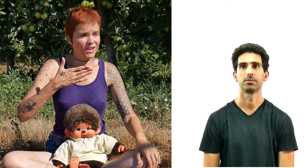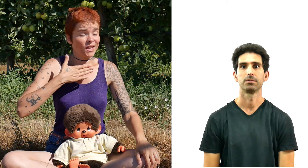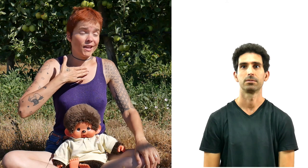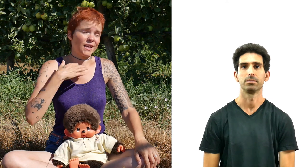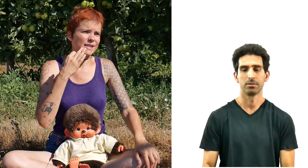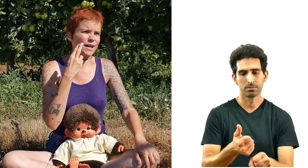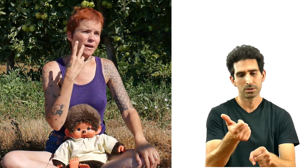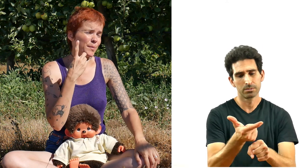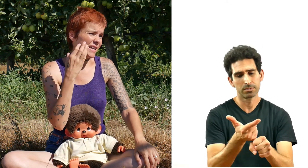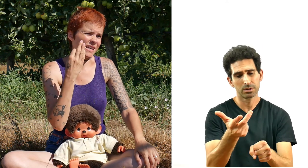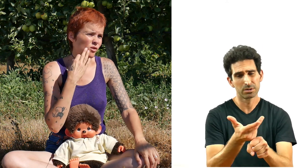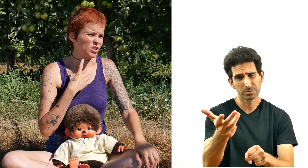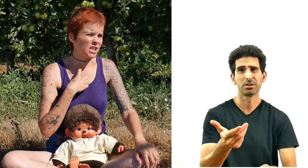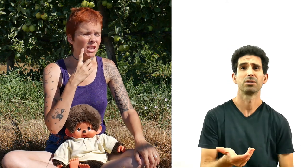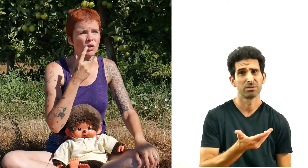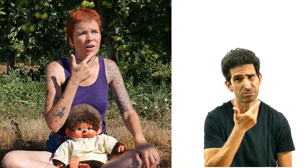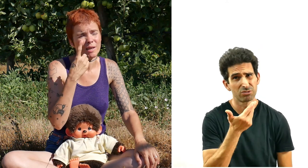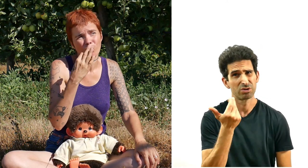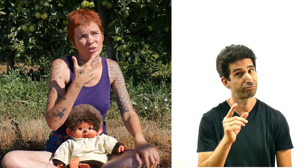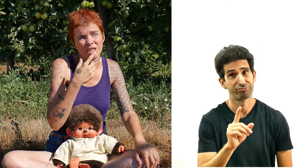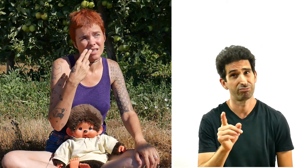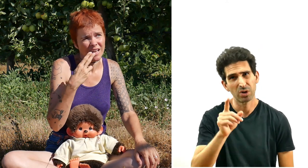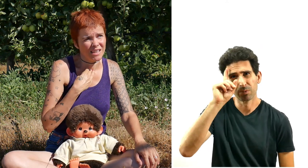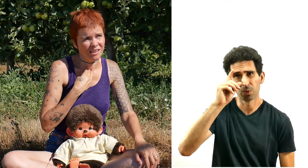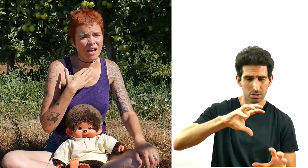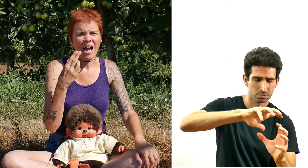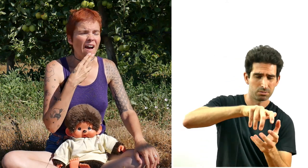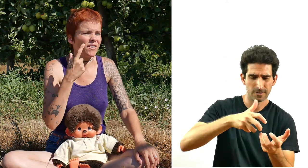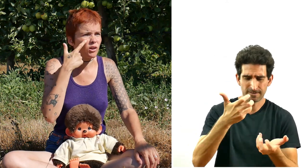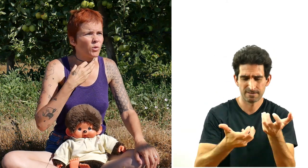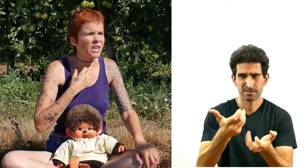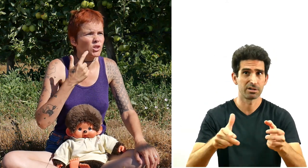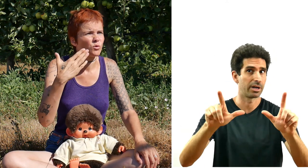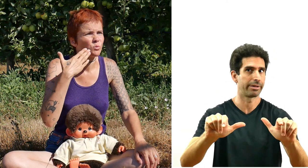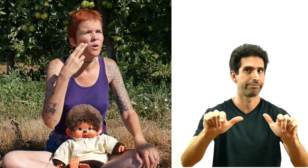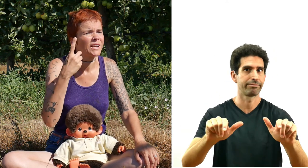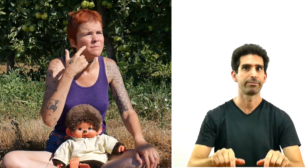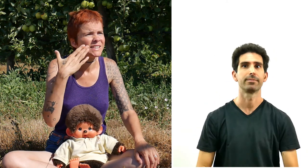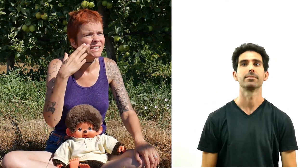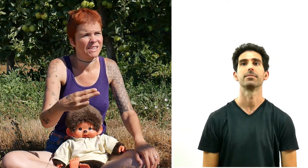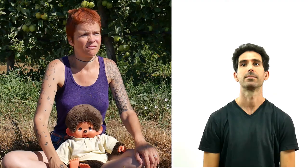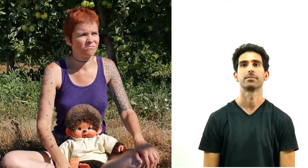Et ça va pas s’arranger dans les prochaines années avec le réchauffement climatique.